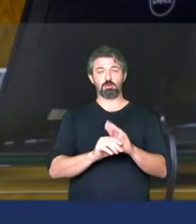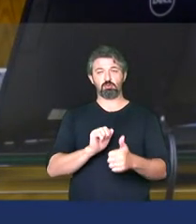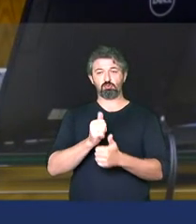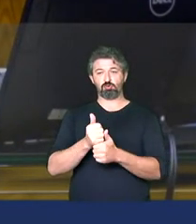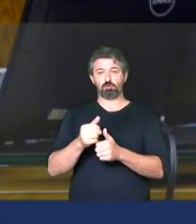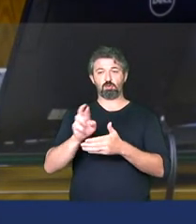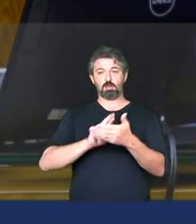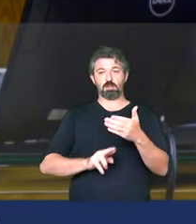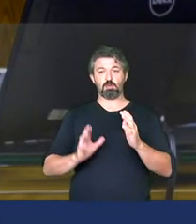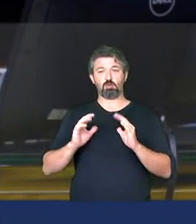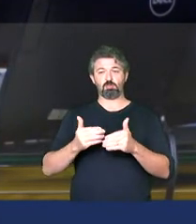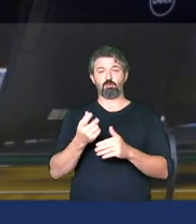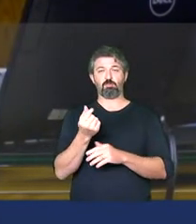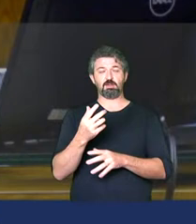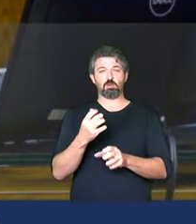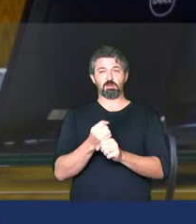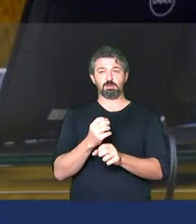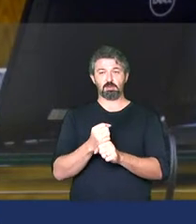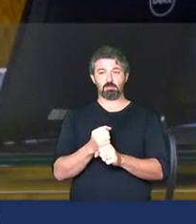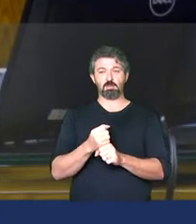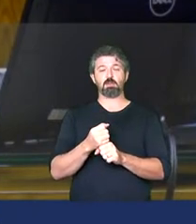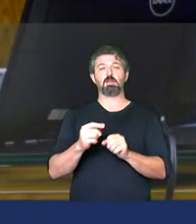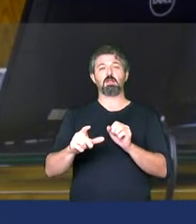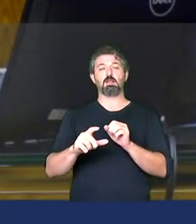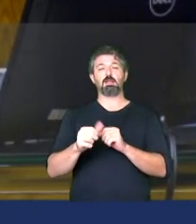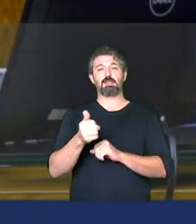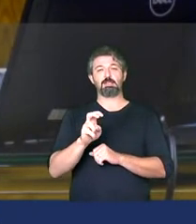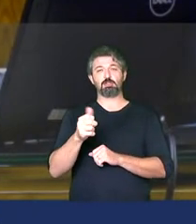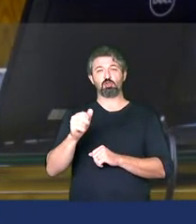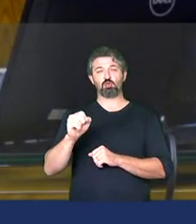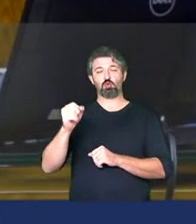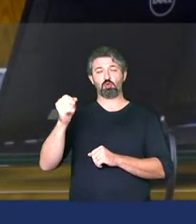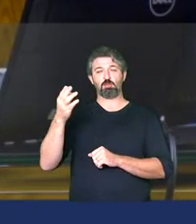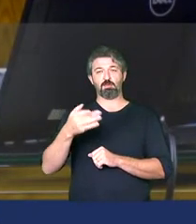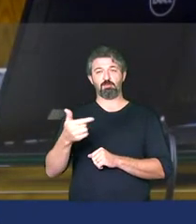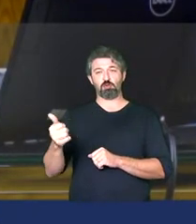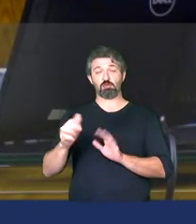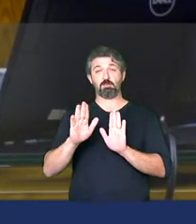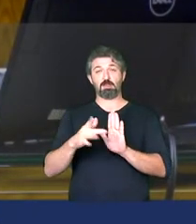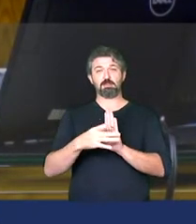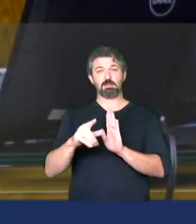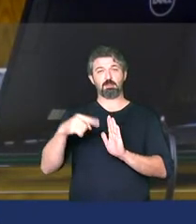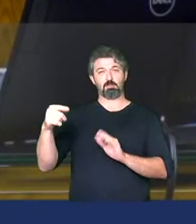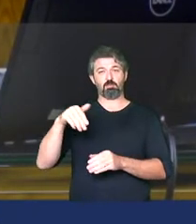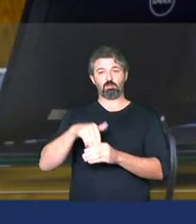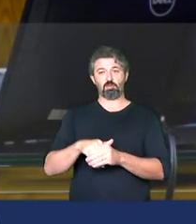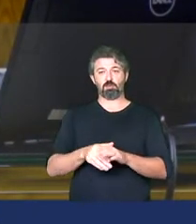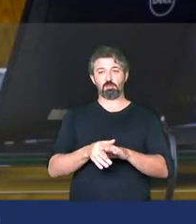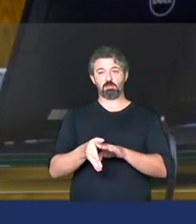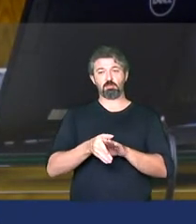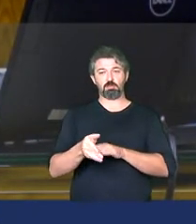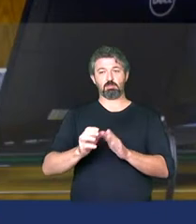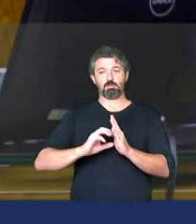PASSA-SE É VOTAÇÃO. EM VOTAÇÃO O SUBSTITUTIVO OFERECIDO PELA PLO RELATOR DA COMISSÃO DE FINANÇAS, TRIBUTAÇÃO, PROJETO DE LEI 1518/2021 RESSALVADOS OS